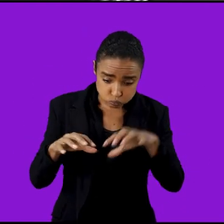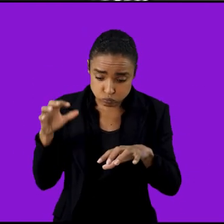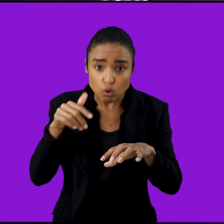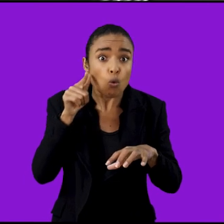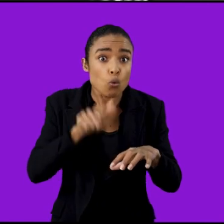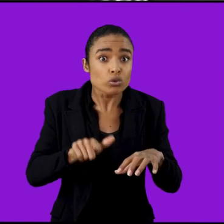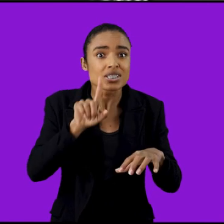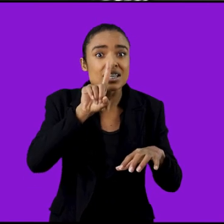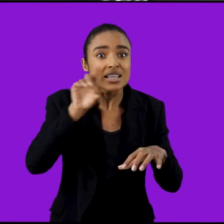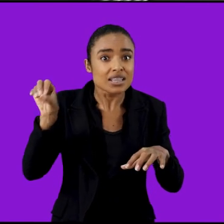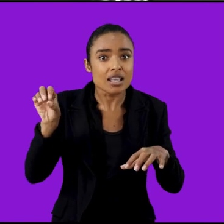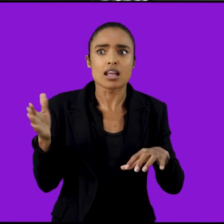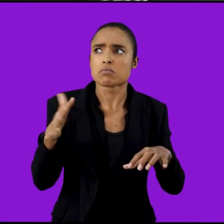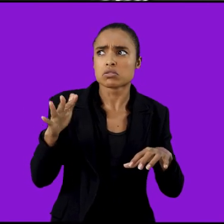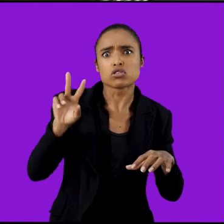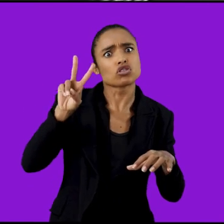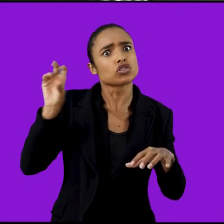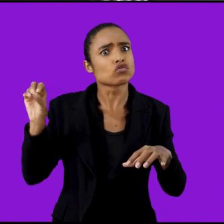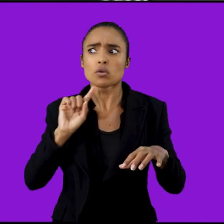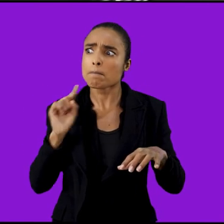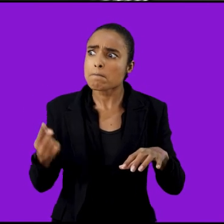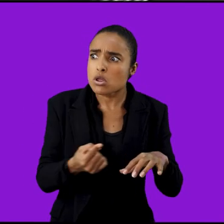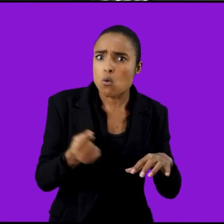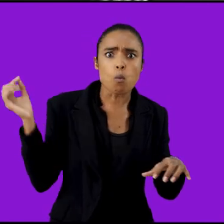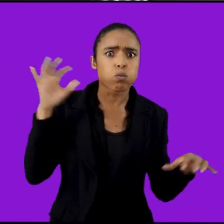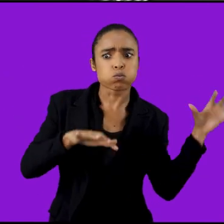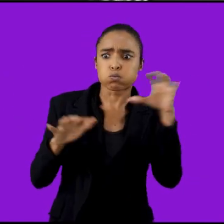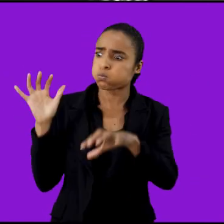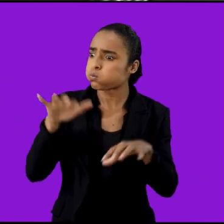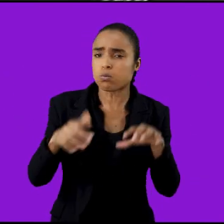10, 15, 20 mil pessoas. Tinha valor. E não dá pra negociar por três mil reais. Por